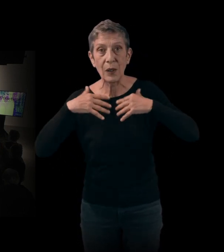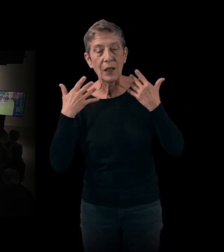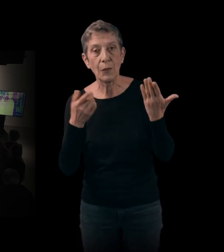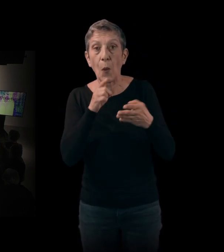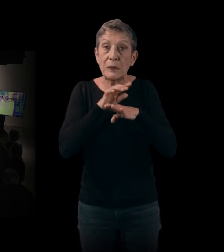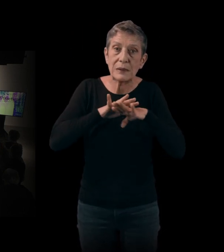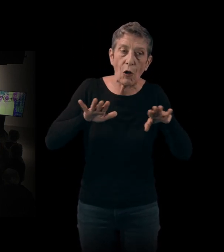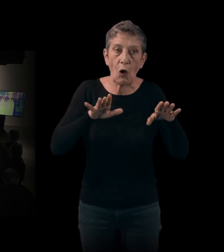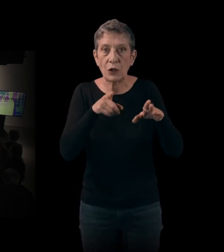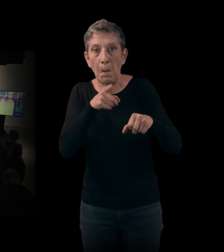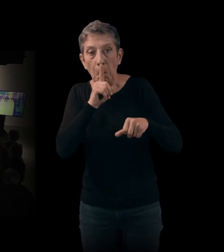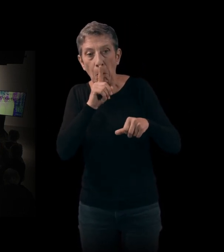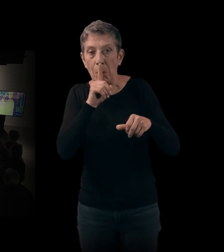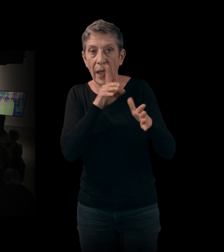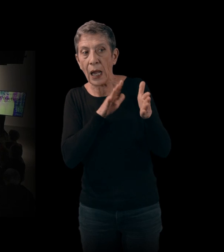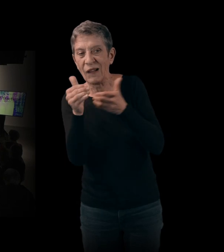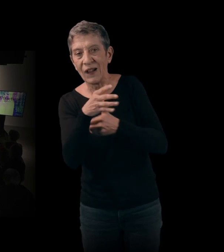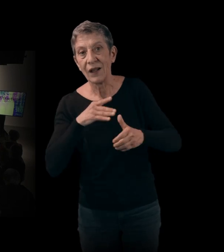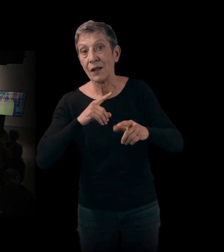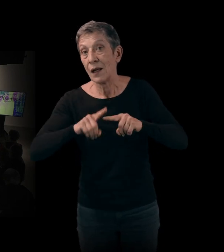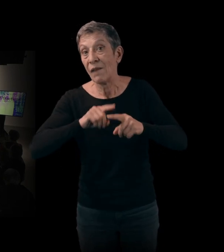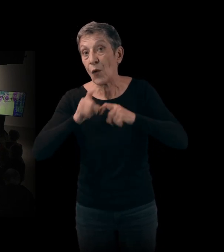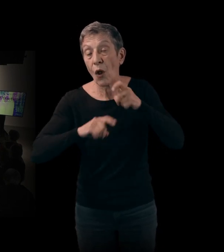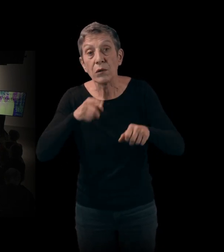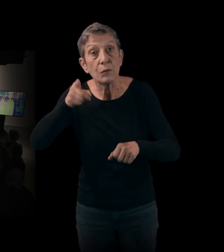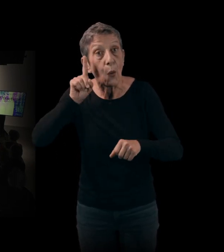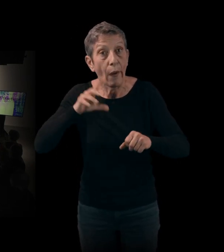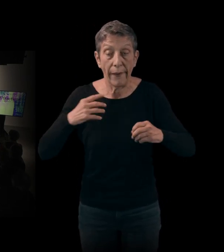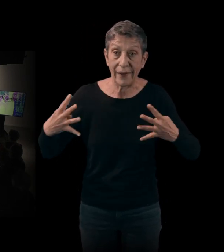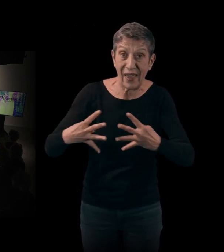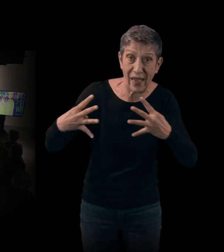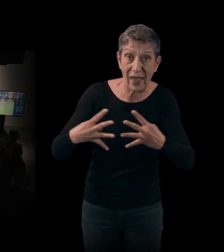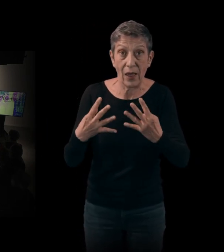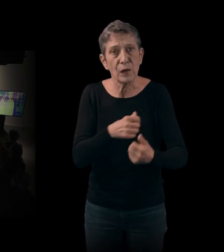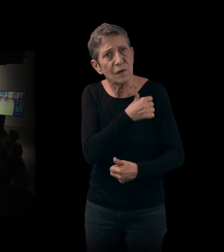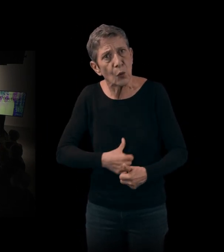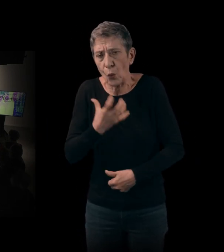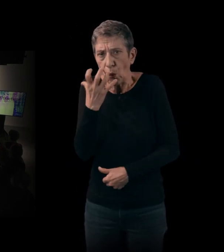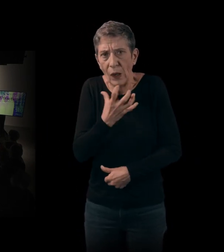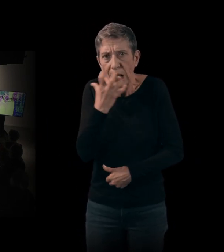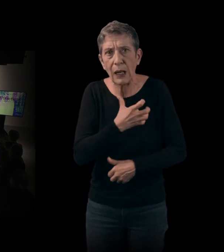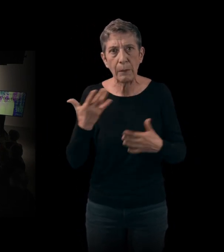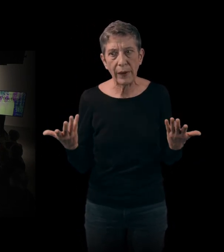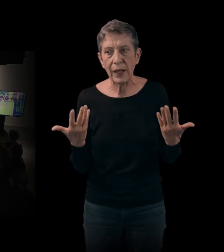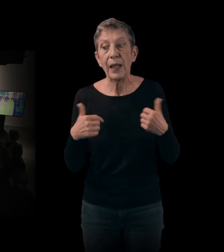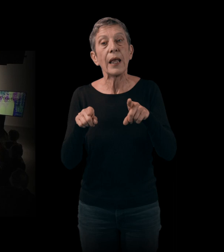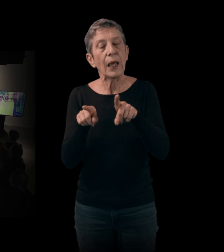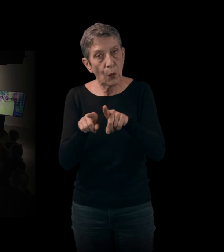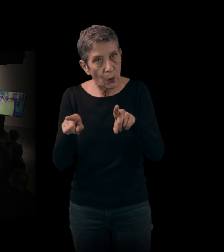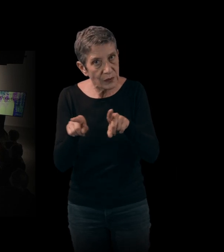il y a de la violence, puisqu'en fait, ce sont des guerres terribles et une violence qu'on va aussi toucher du doigt ensemble